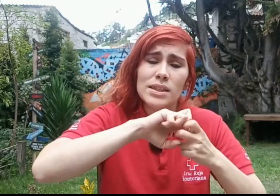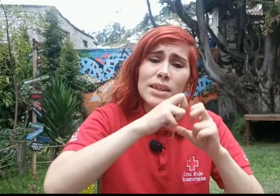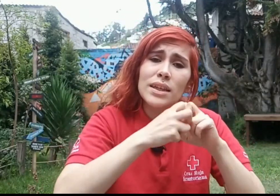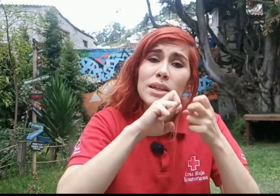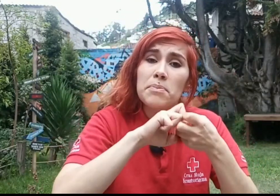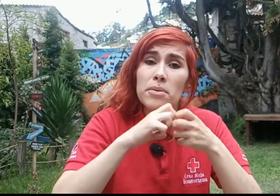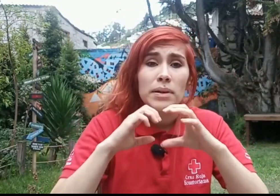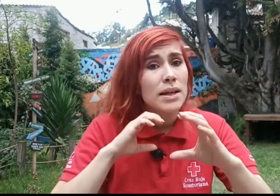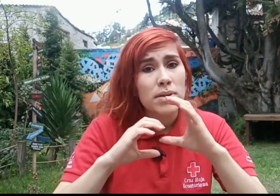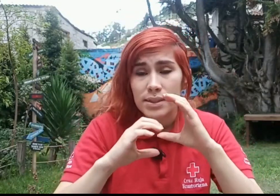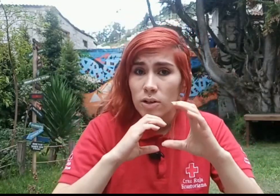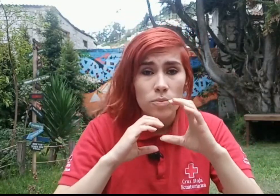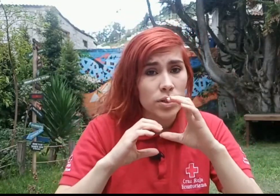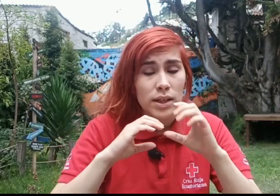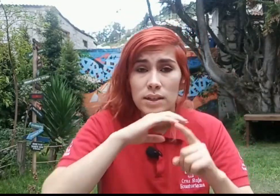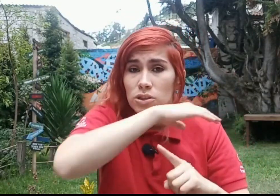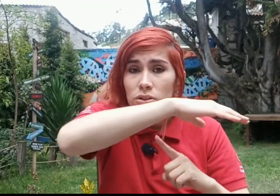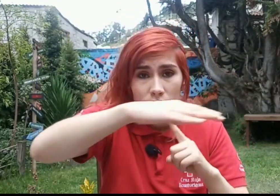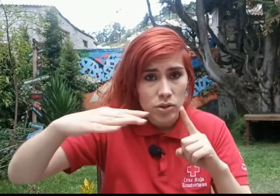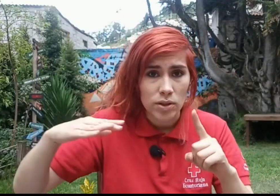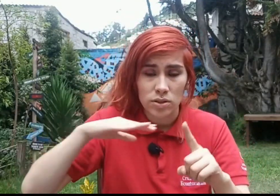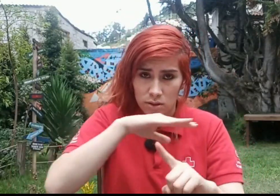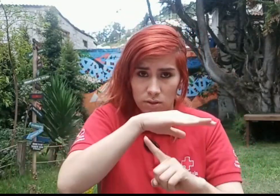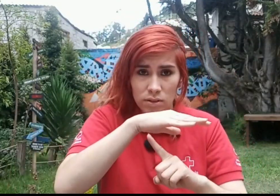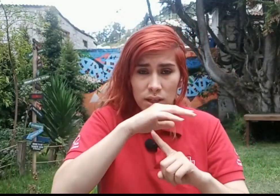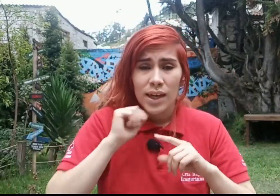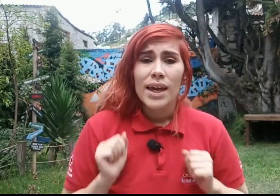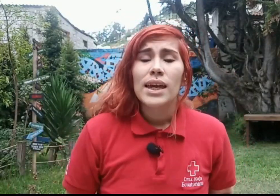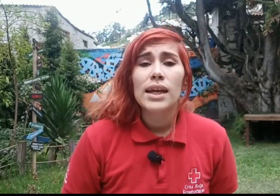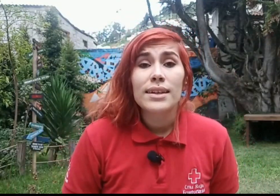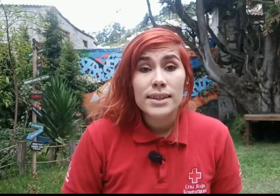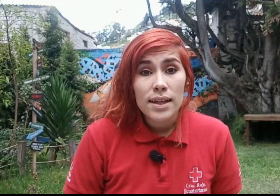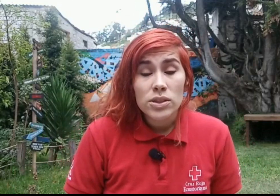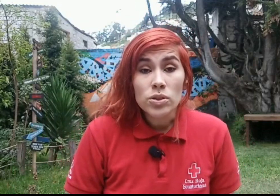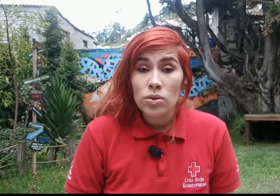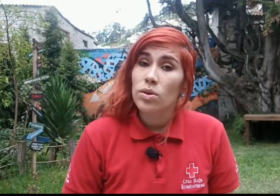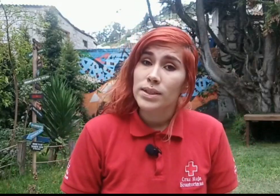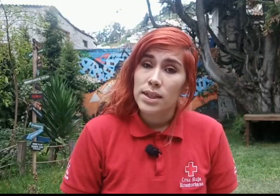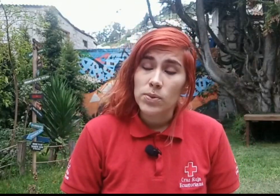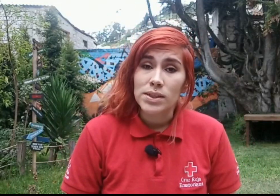tiene problemas de comunicación con su entorno el escaso o nulo acceso a